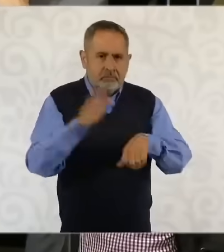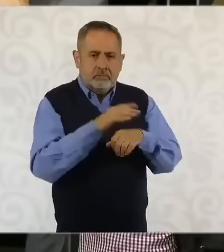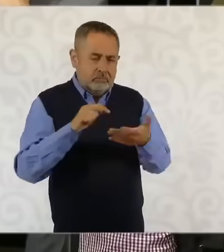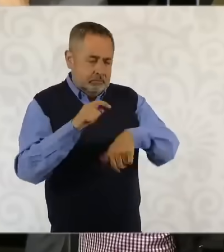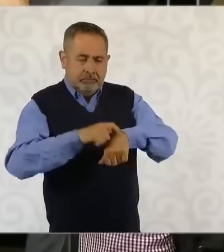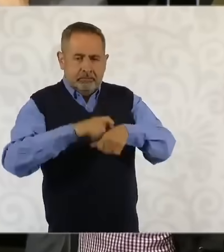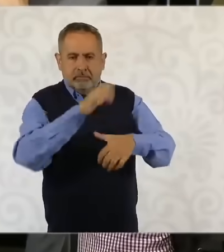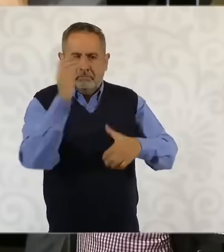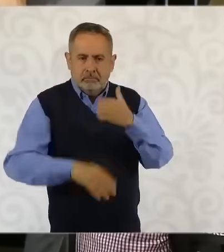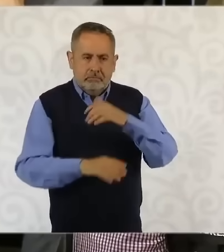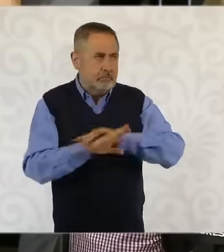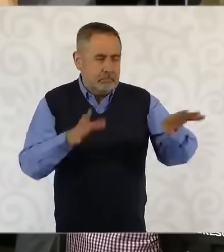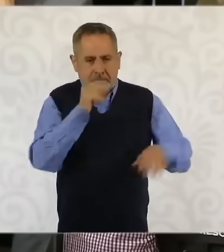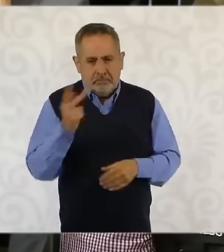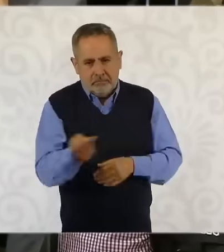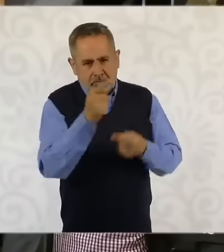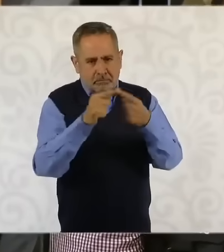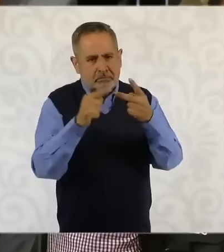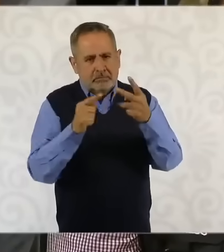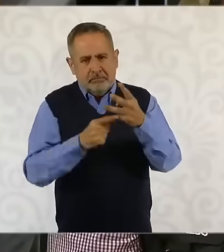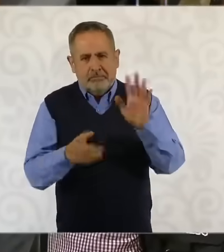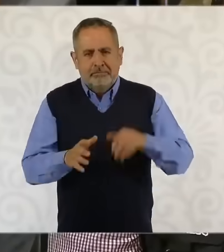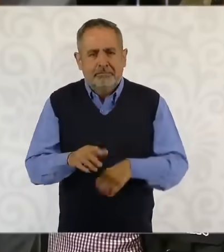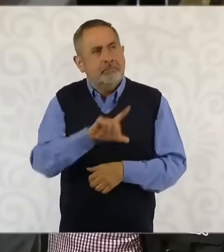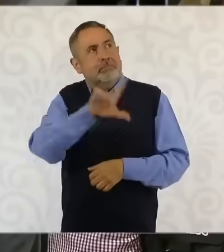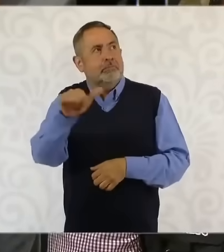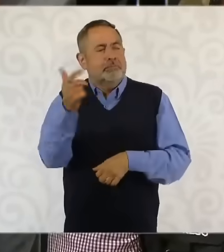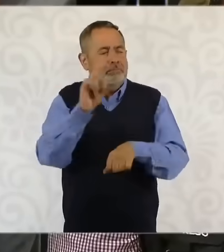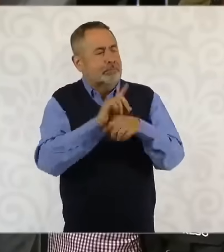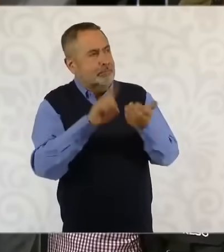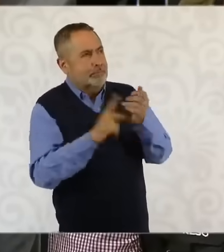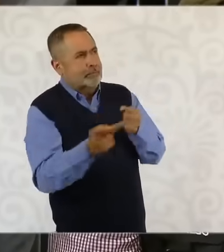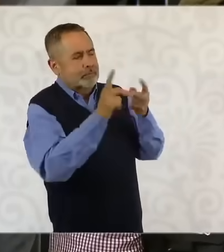tiempo y no voy a no voy a preguntar lo que lo que tengo que decir pero la tómbola está mañada